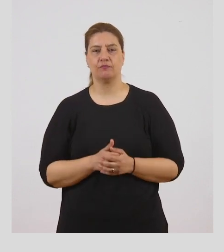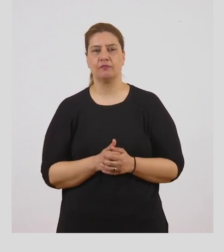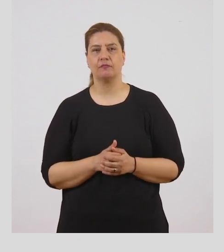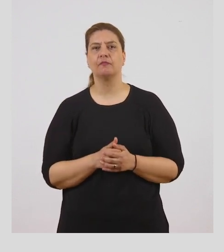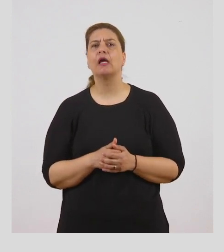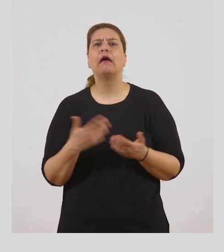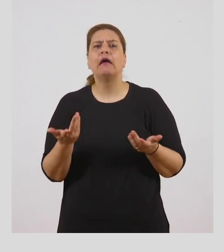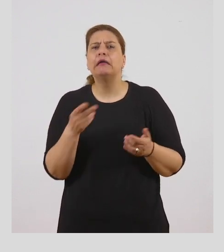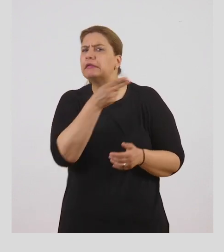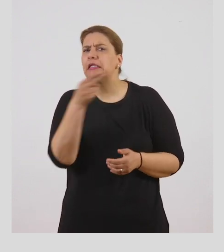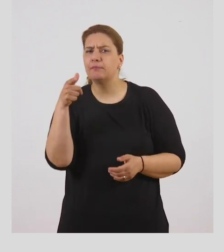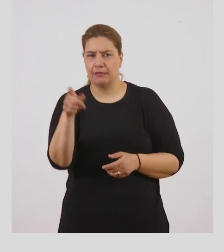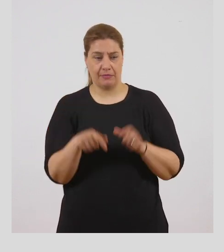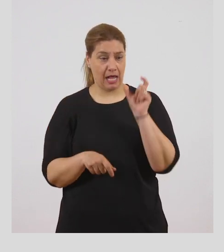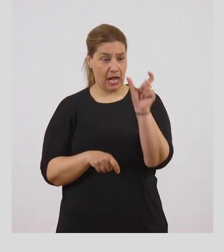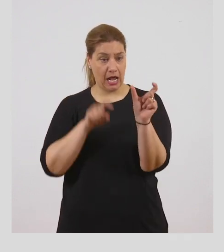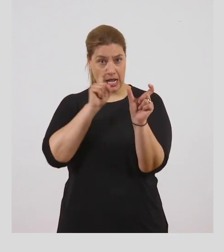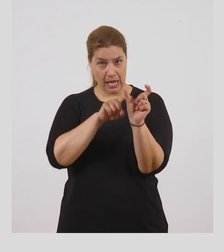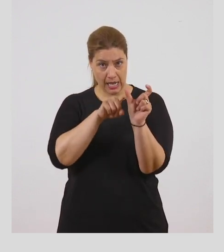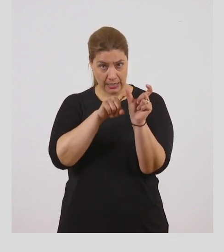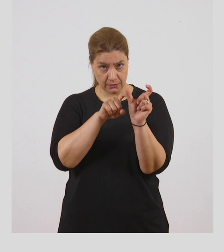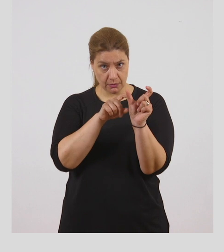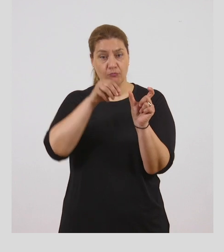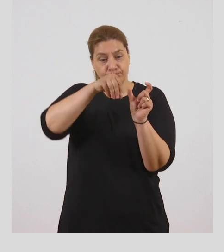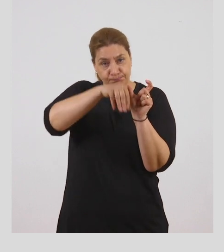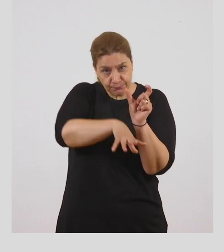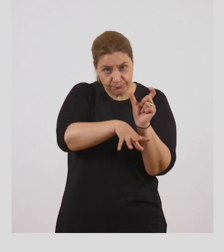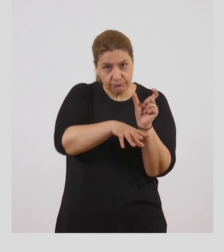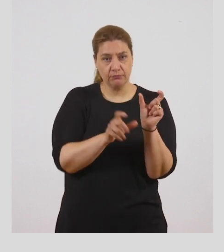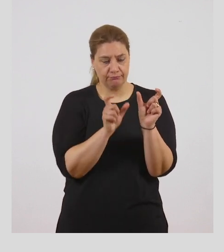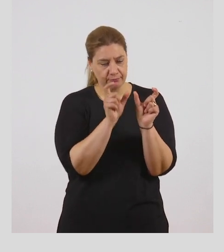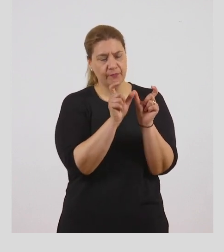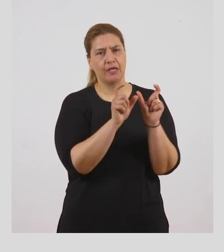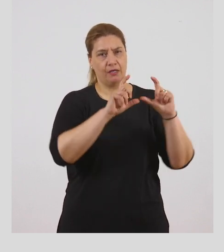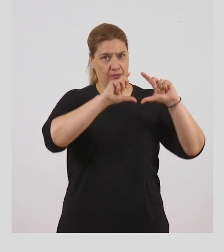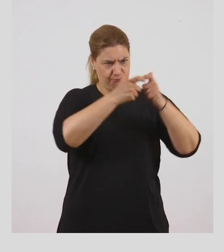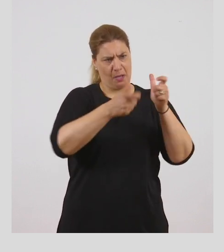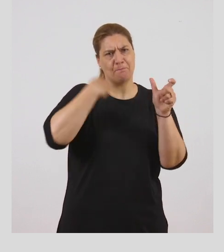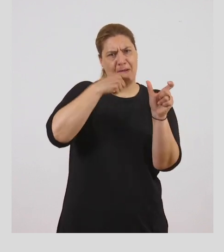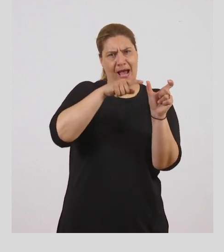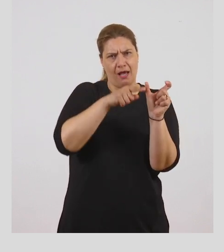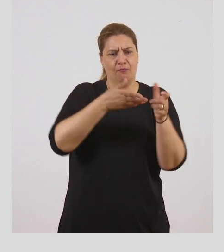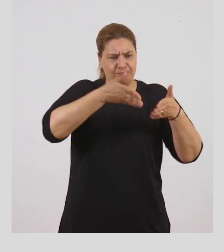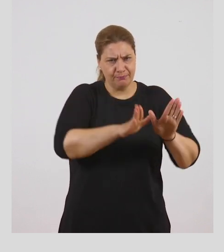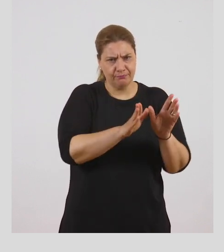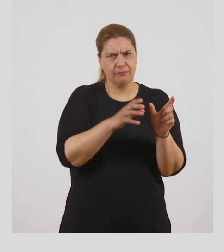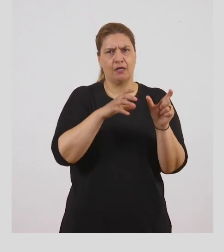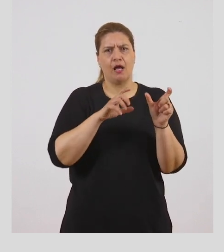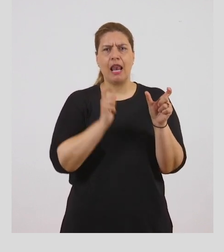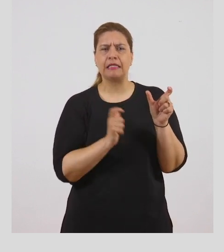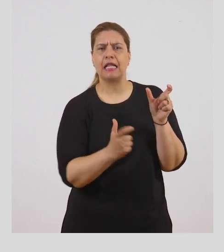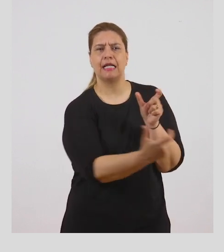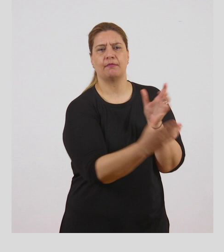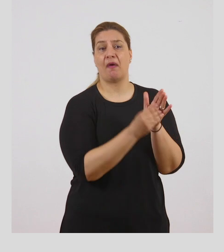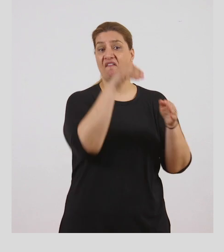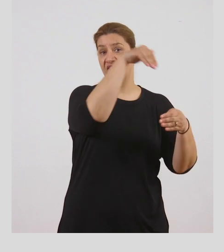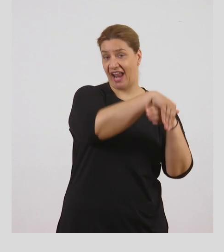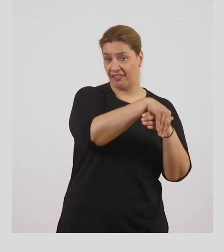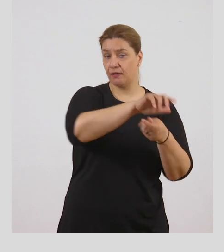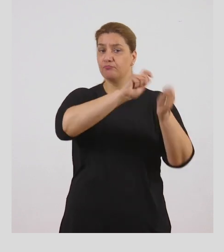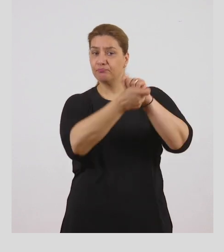(Η δασκάλα διαβάζει το κείμενο στο πράσινο πλαίσιο)